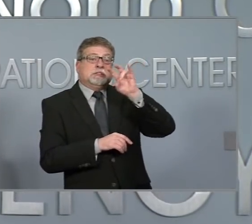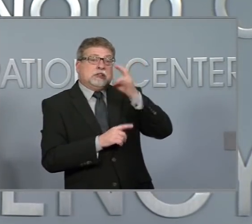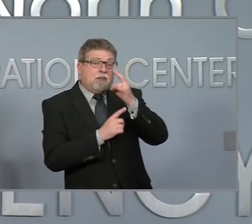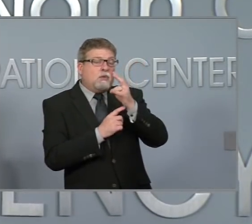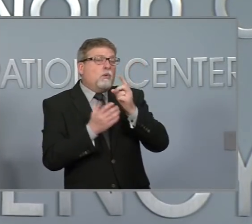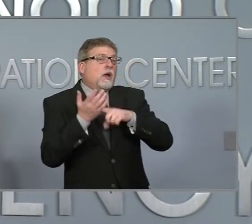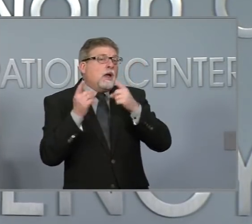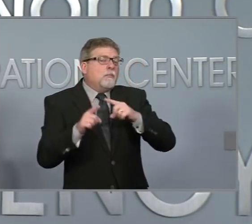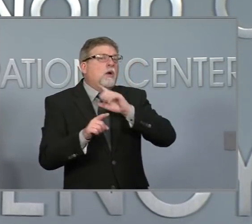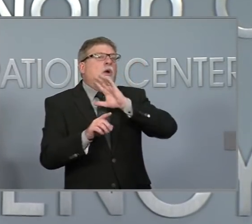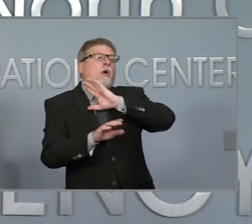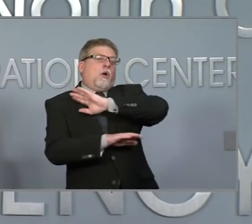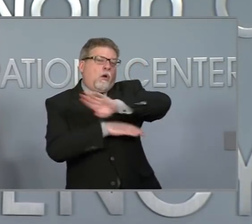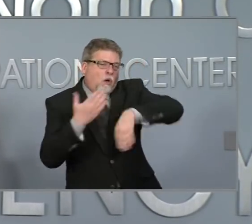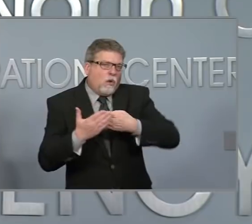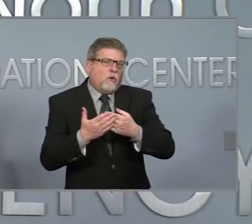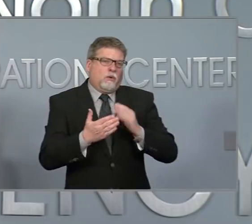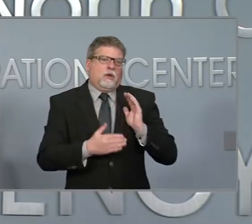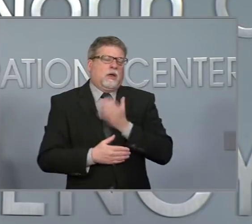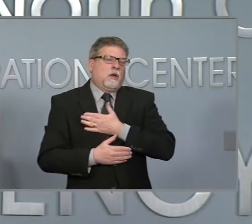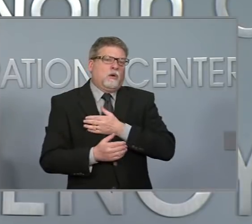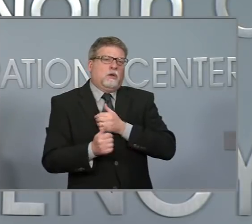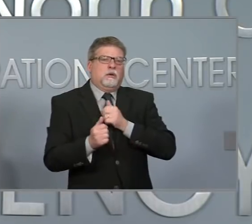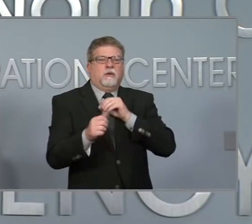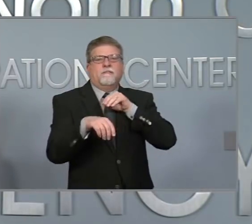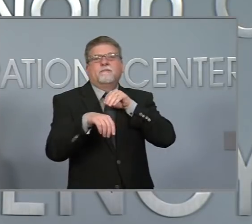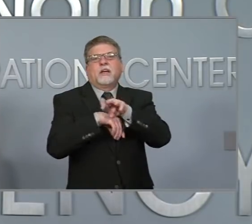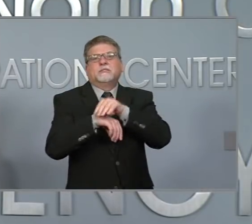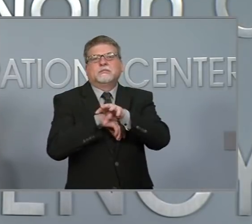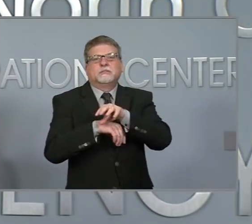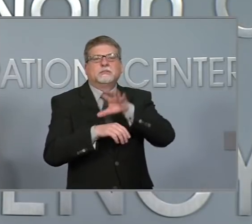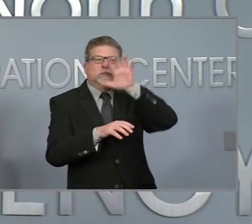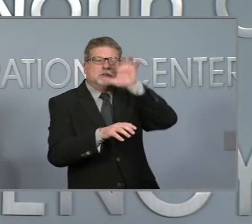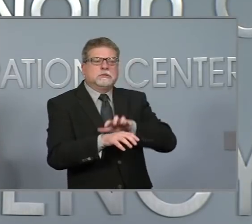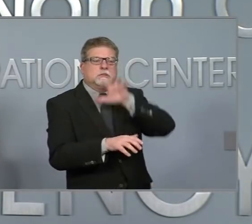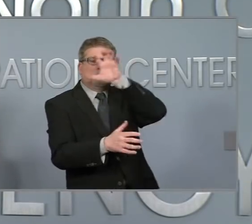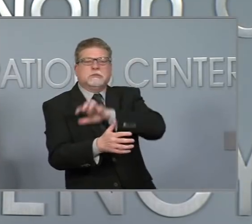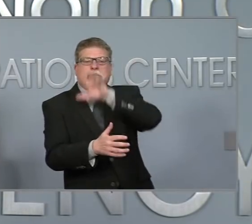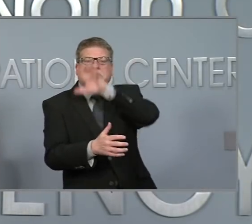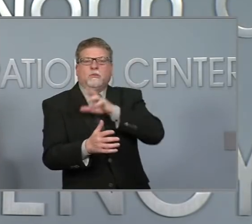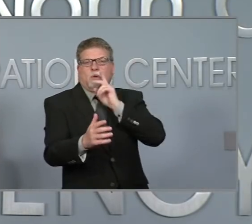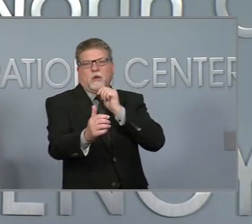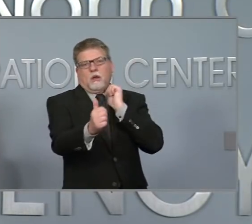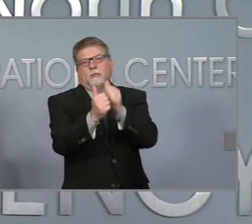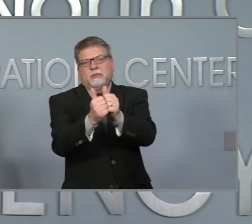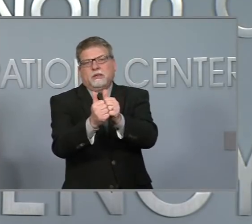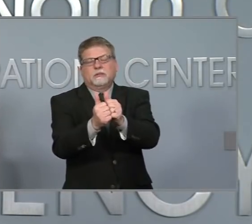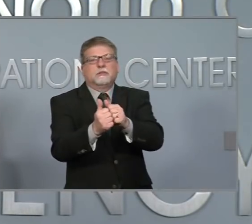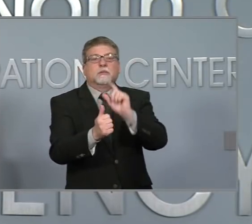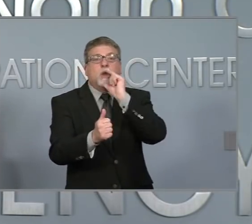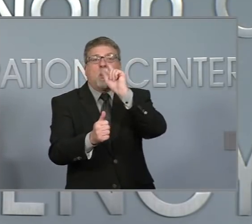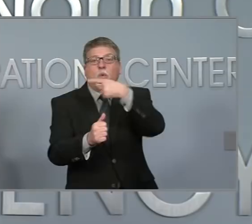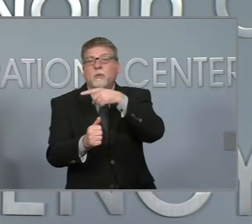hable sobre el la fecha del siete de marzo. Gracias por la pregunta hecha